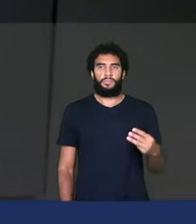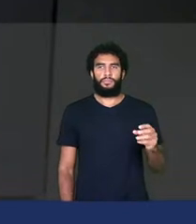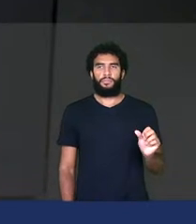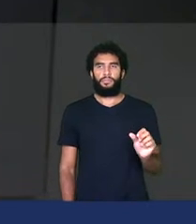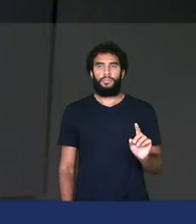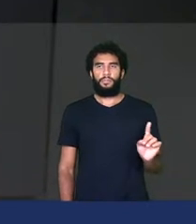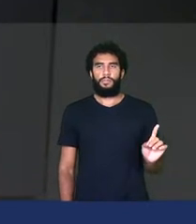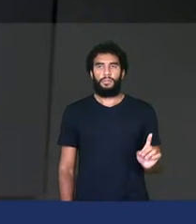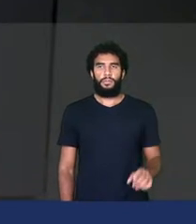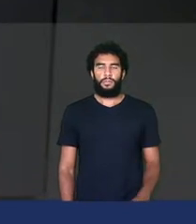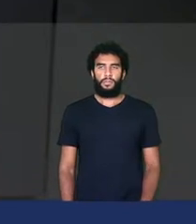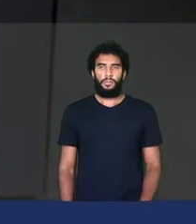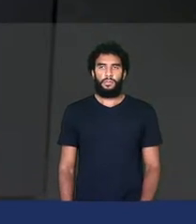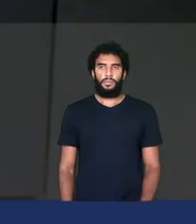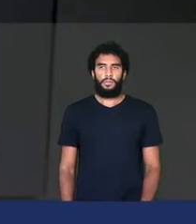VOTAÇÃO. 355 SIM, 36 NÃ